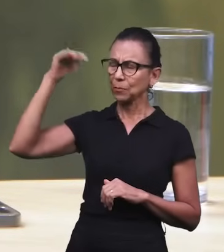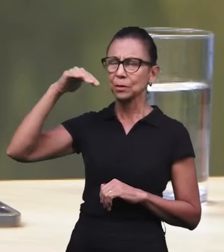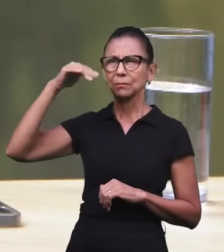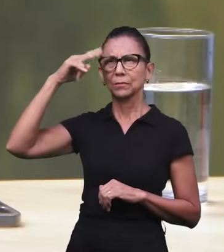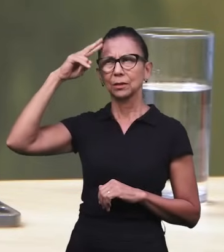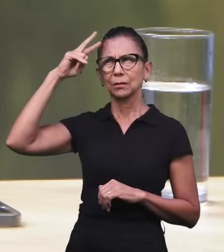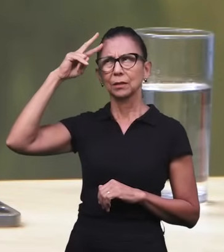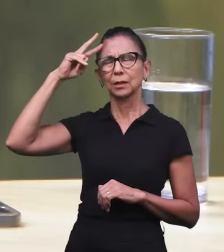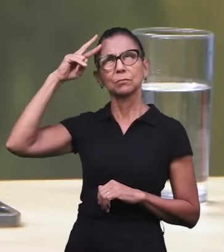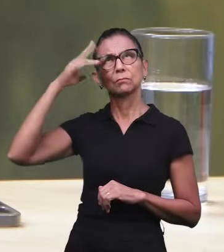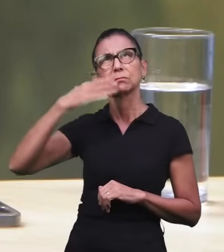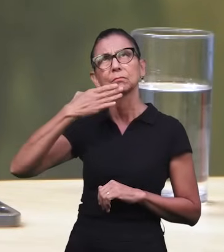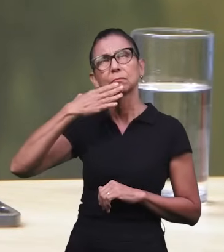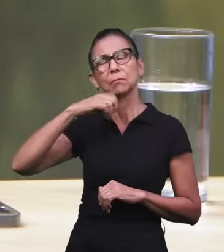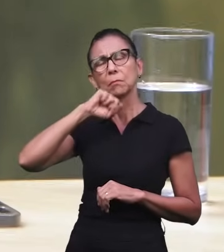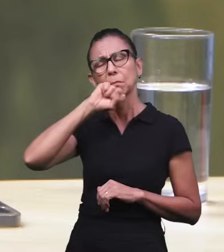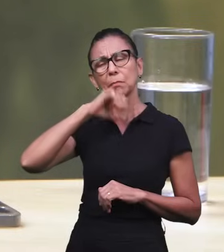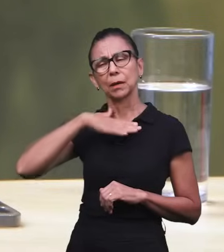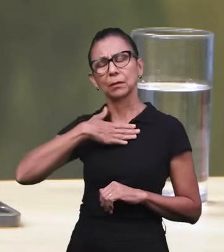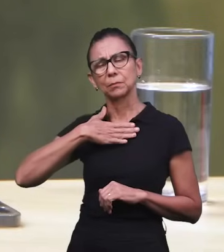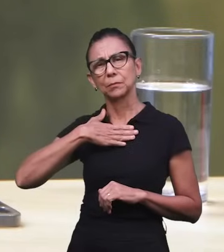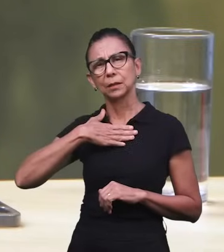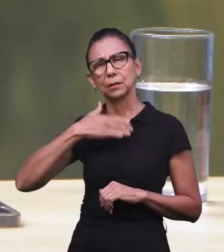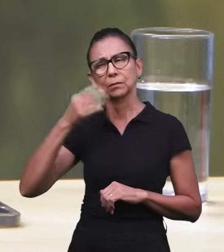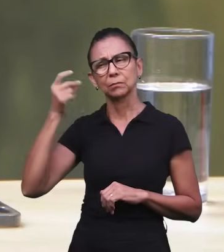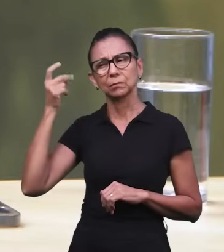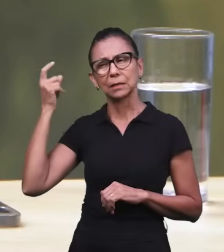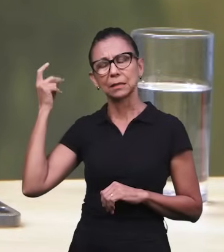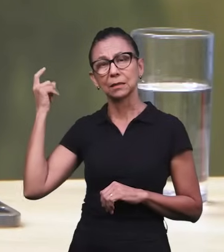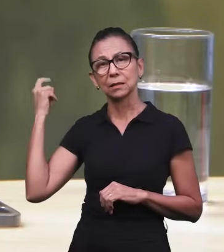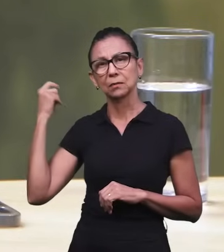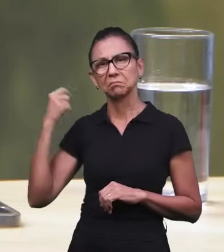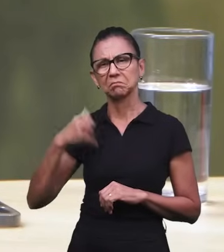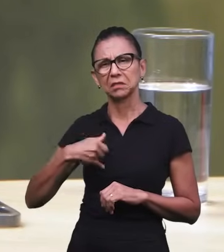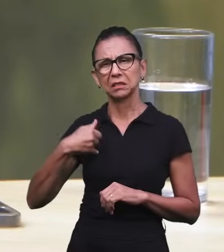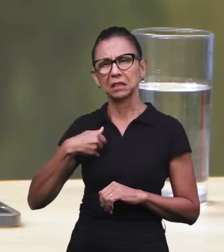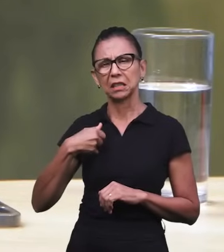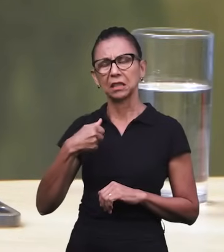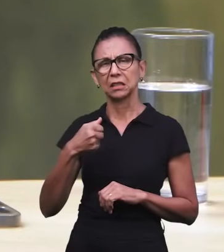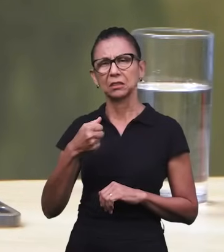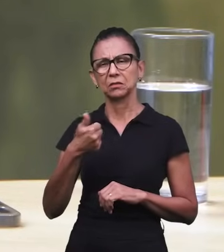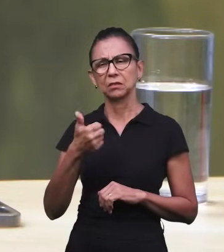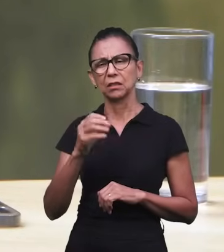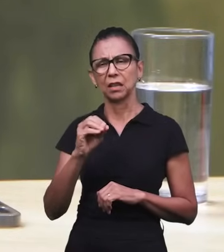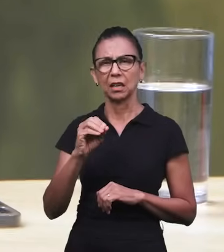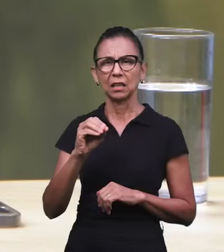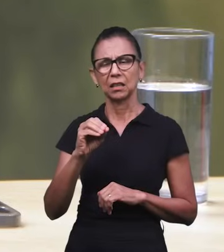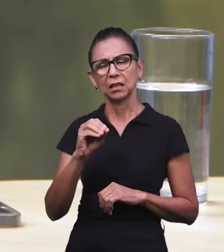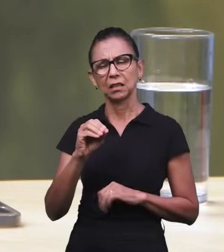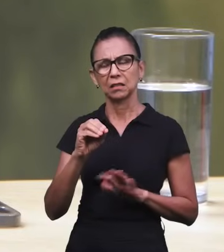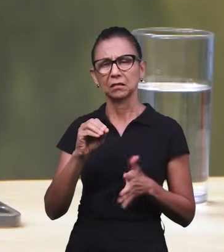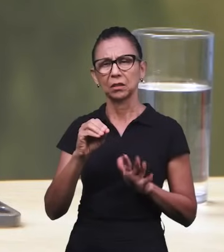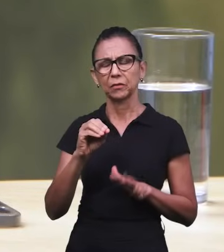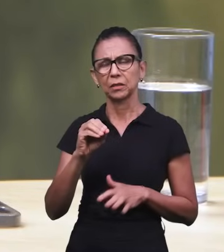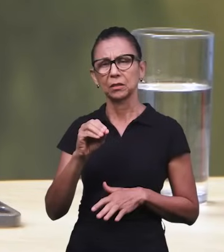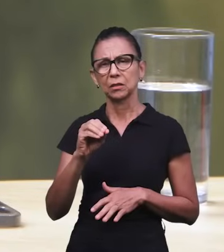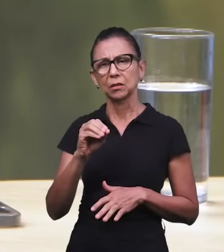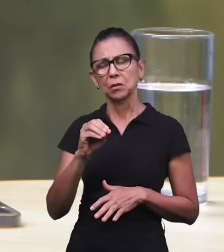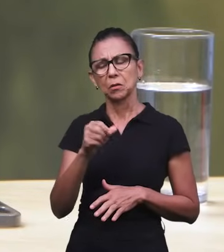eu tinha ainda na na na nessa época talvez meus 10 11 12 anos de idade o meu pai chegava em casa